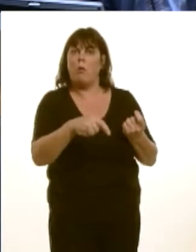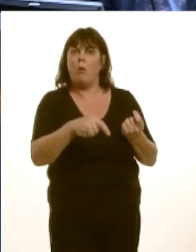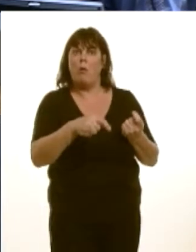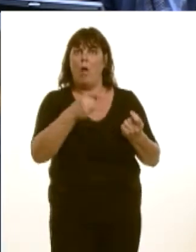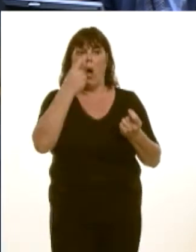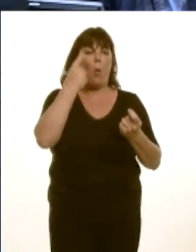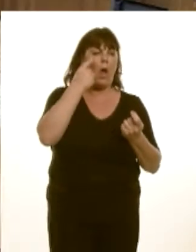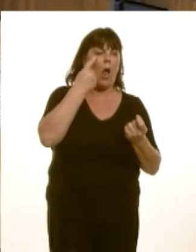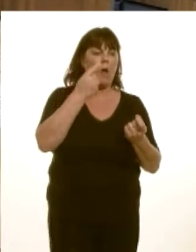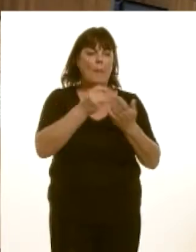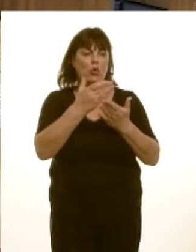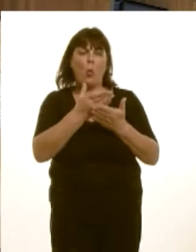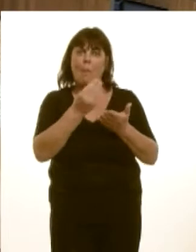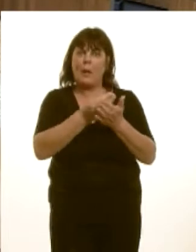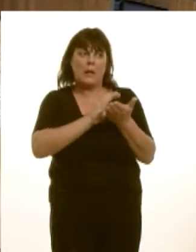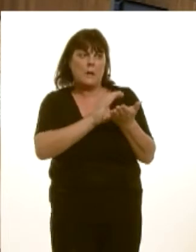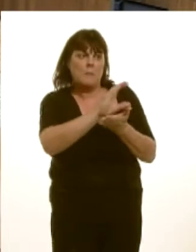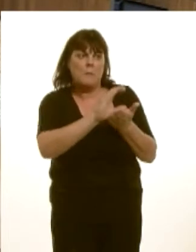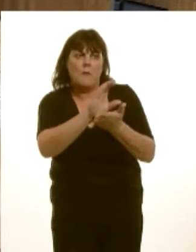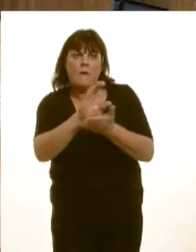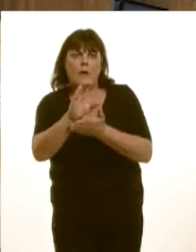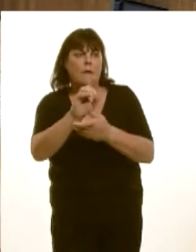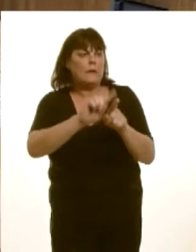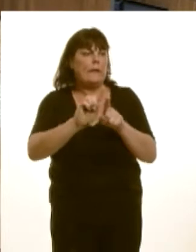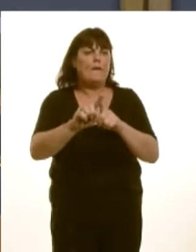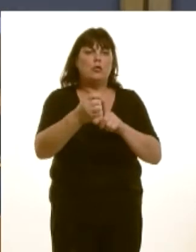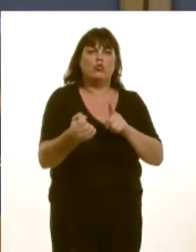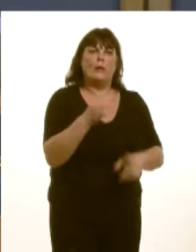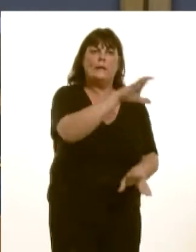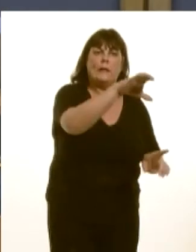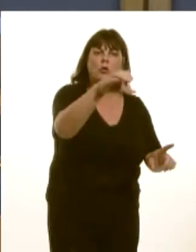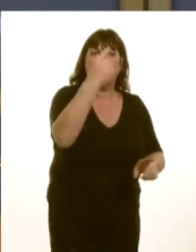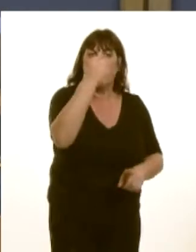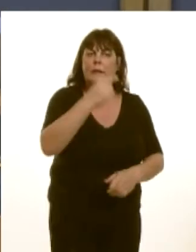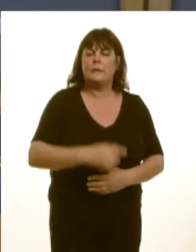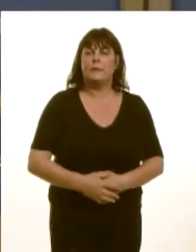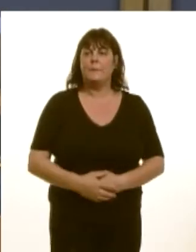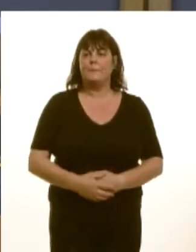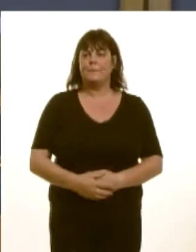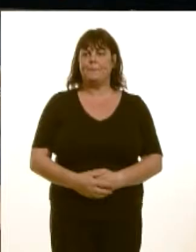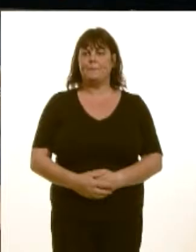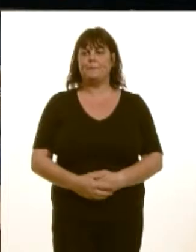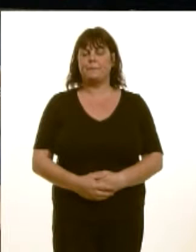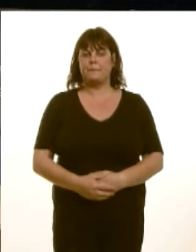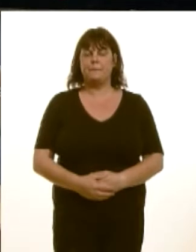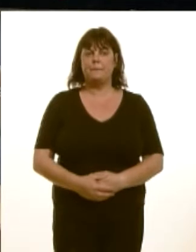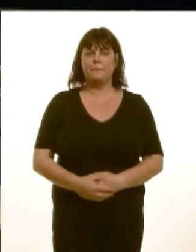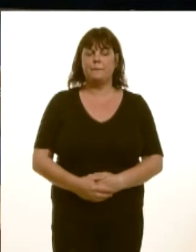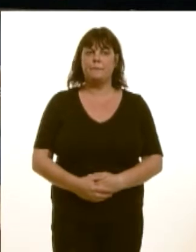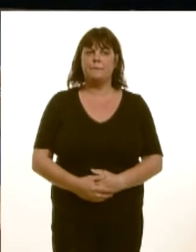Gwenda Thomas: 11. A wnaiff y Prif Weinidog roi’r wybodaeth ddiweddaraf am y datganiad polisi, ‘Iaith